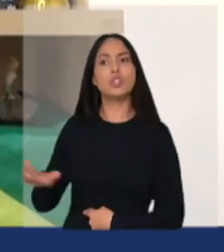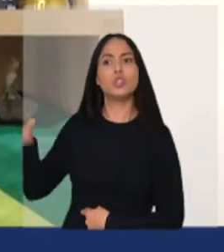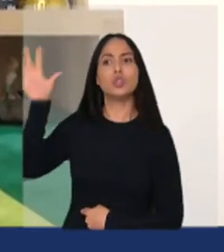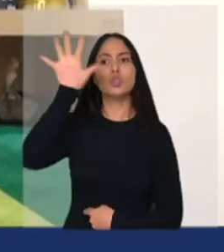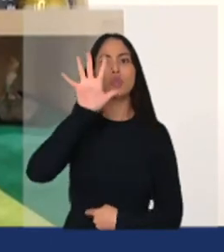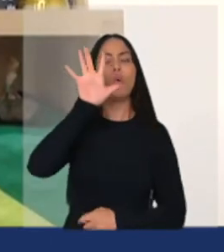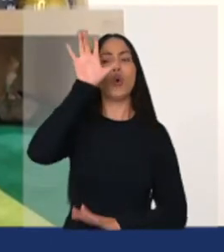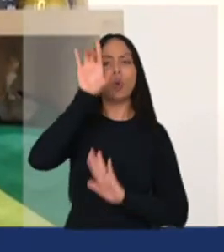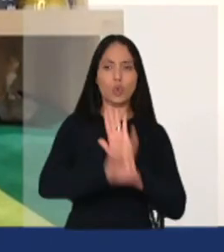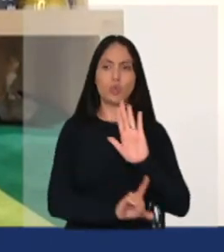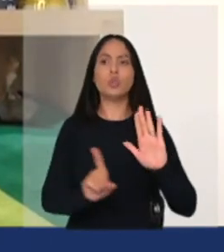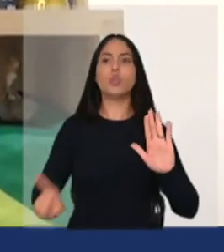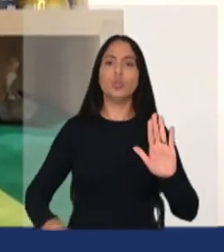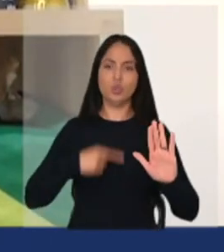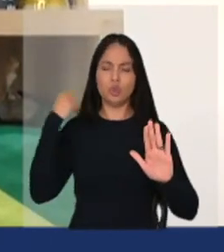SER DE INTERESSE DE TODOS, E HÁ DE SER UM DIREITO DE